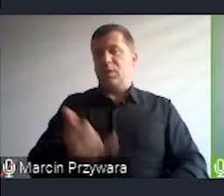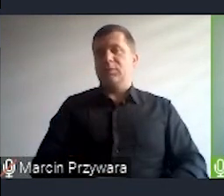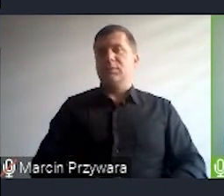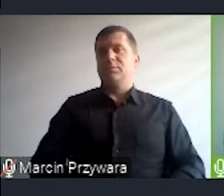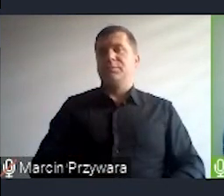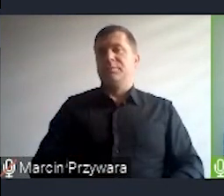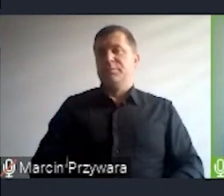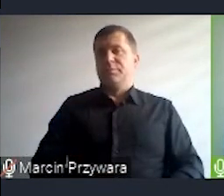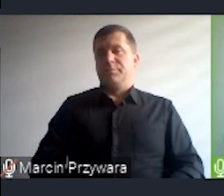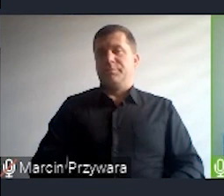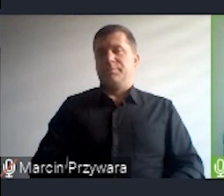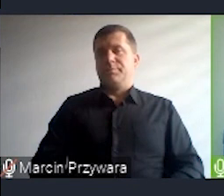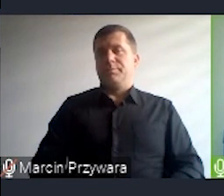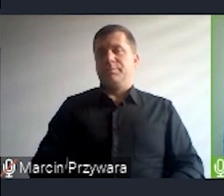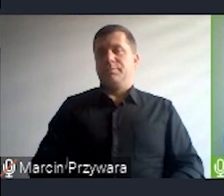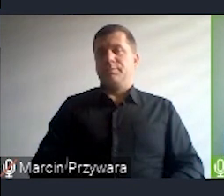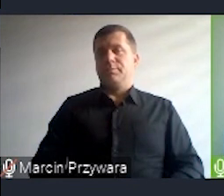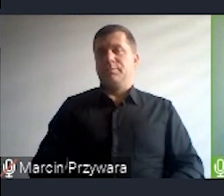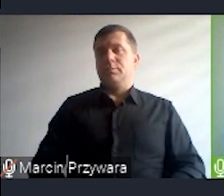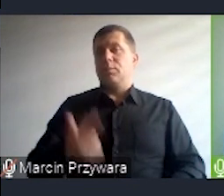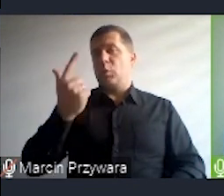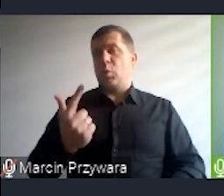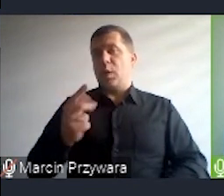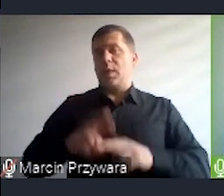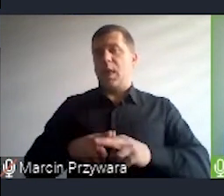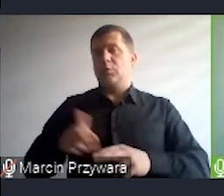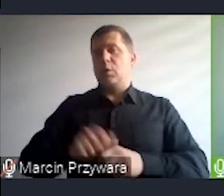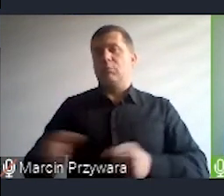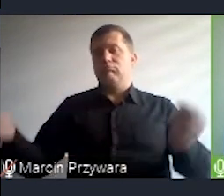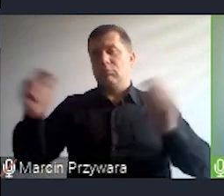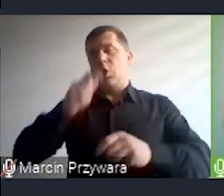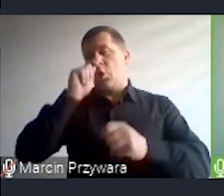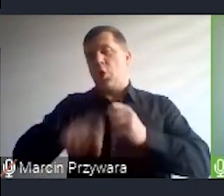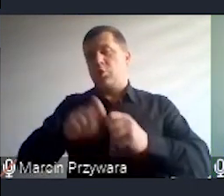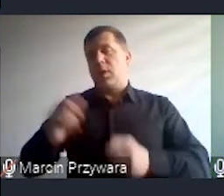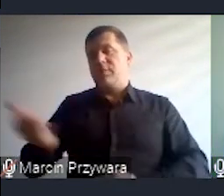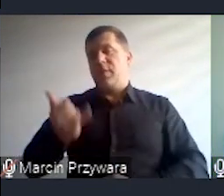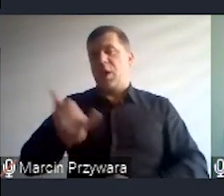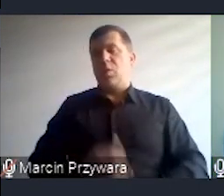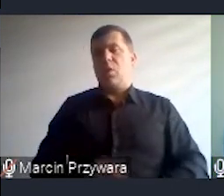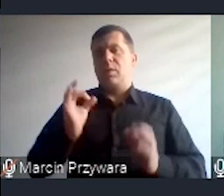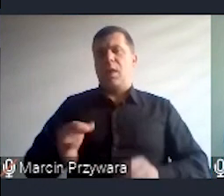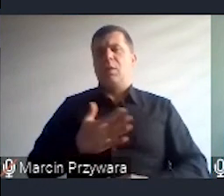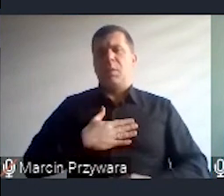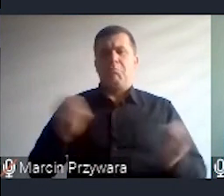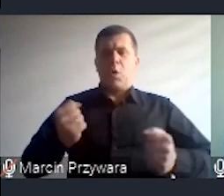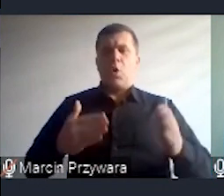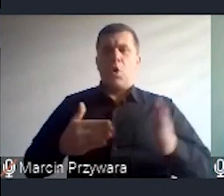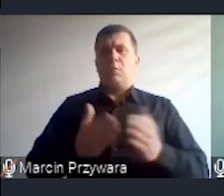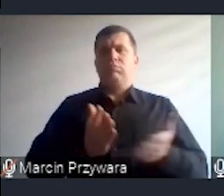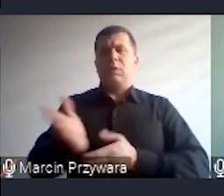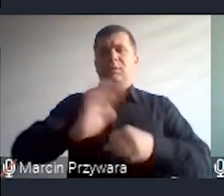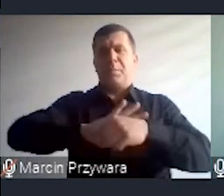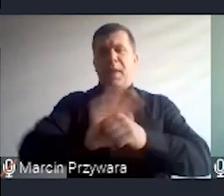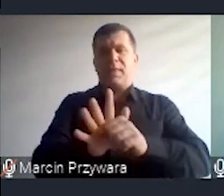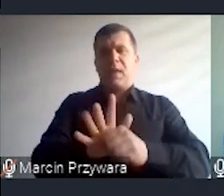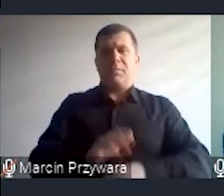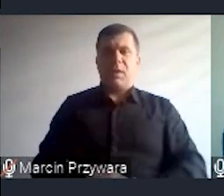i drugie narzędzie to kontrola trwałości. One w tej chwili są mocno ograniczone ze względu na pandemię,